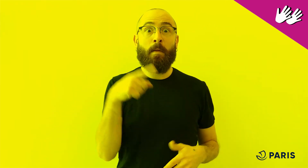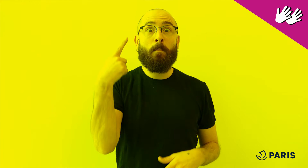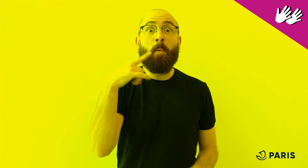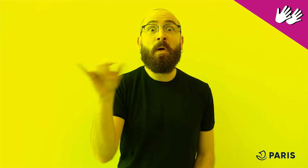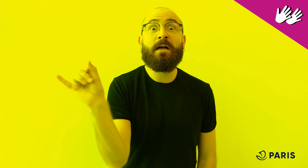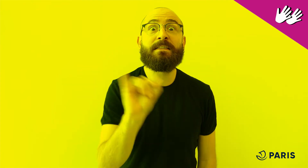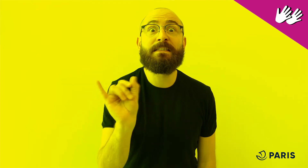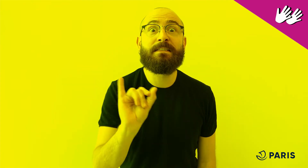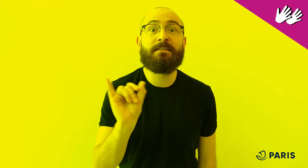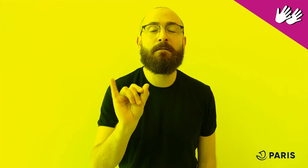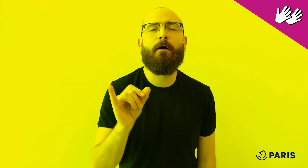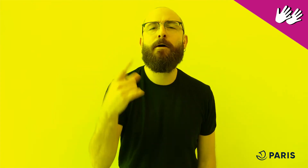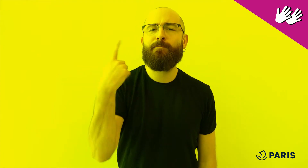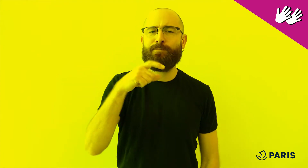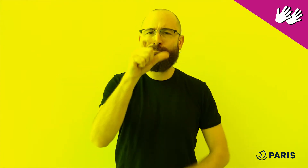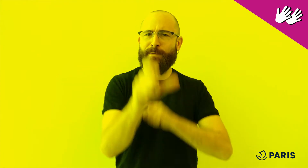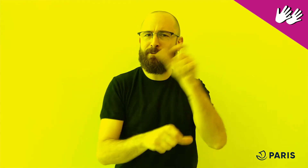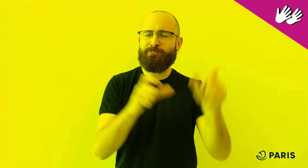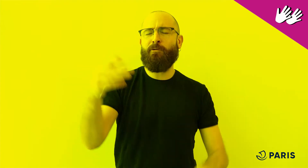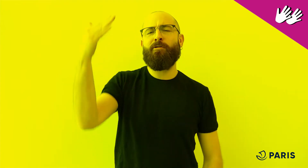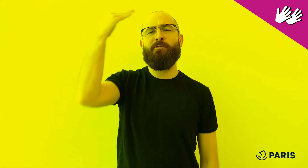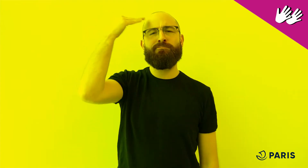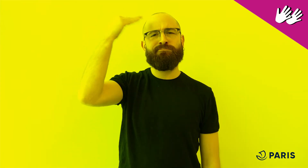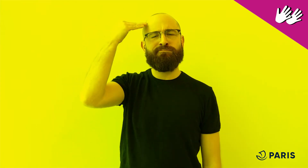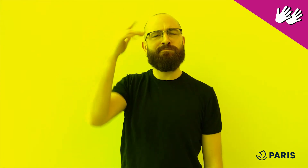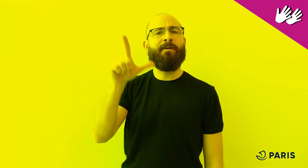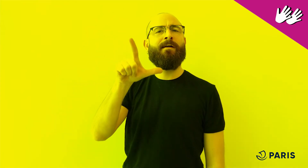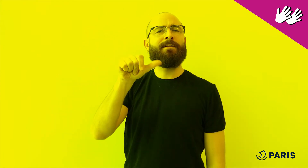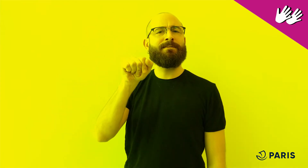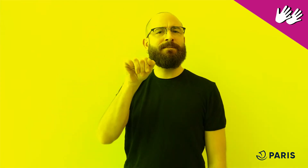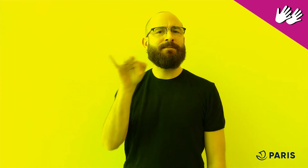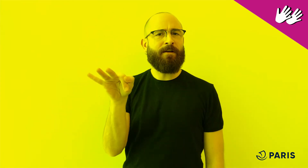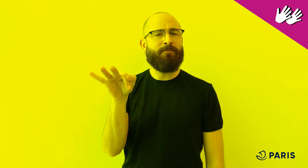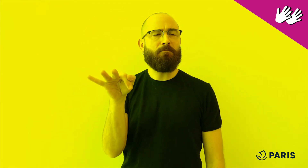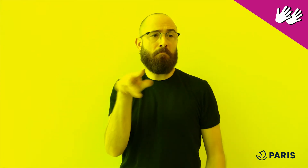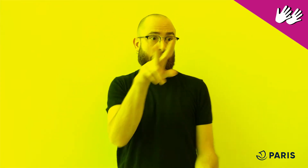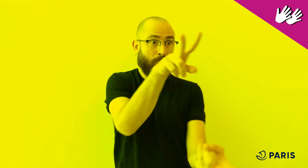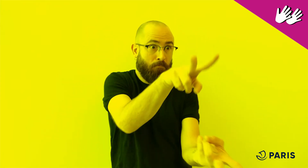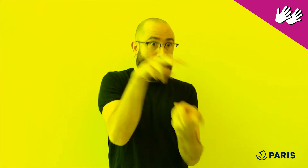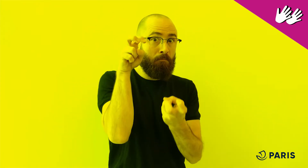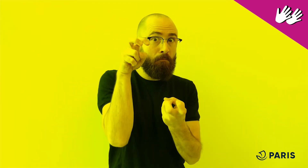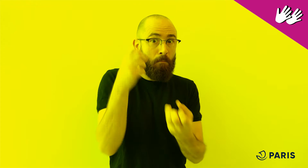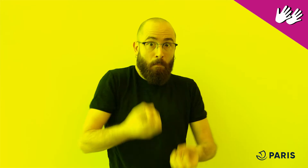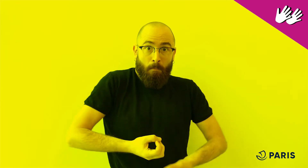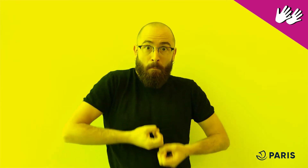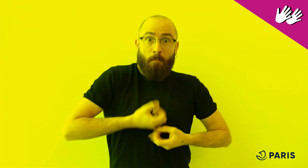dont le niveau intermédiaire est recommandé (A2/B1).